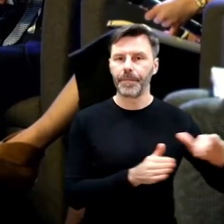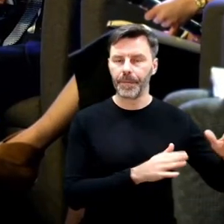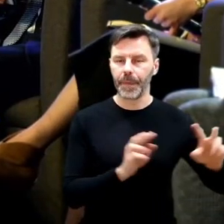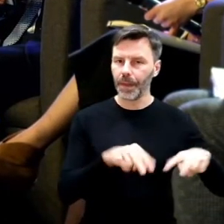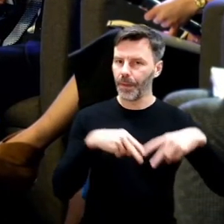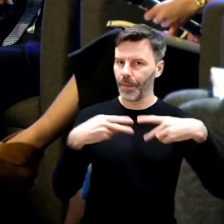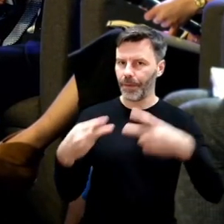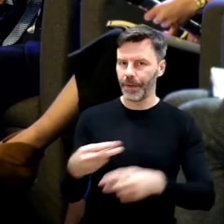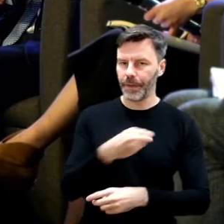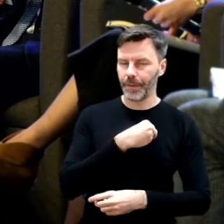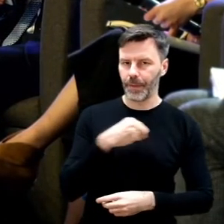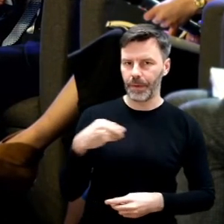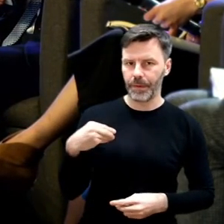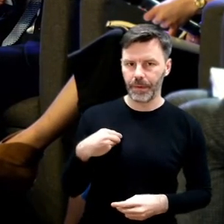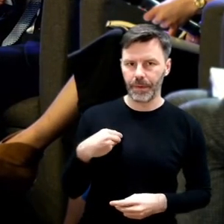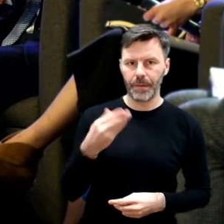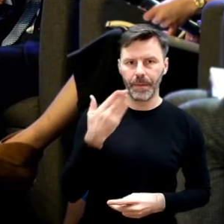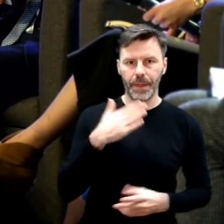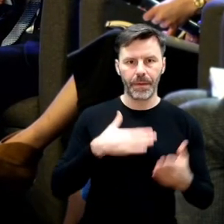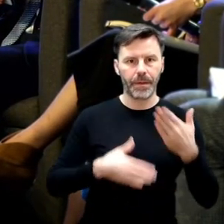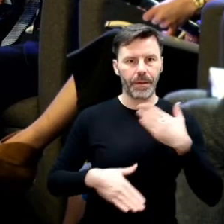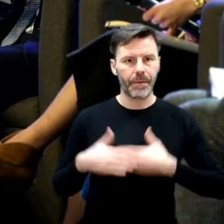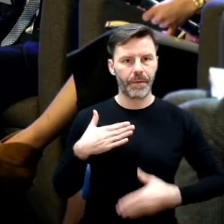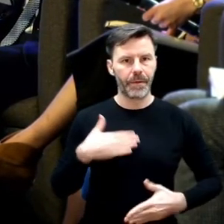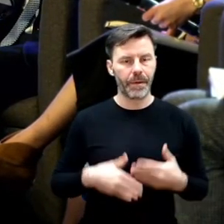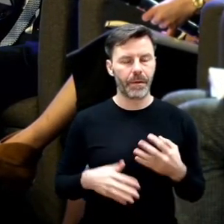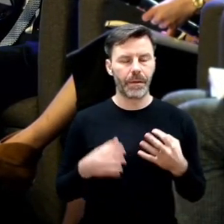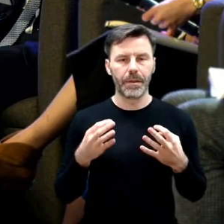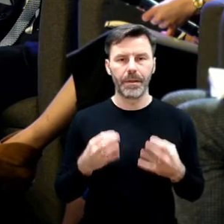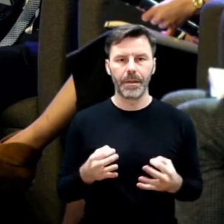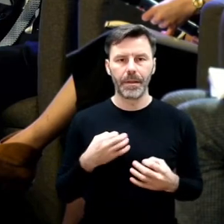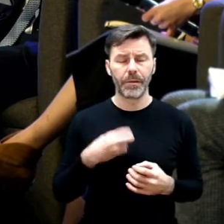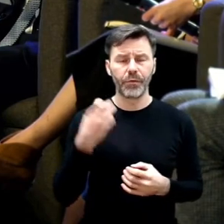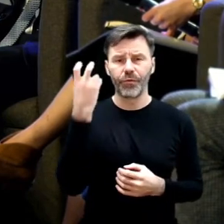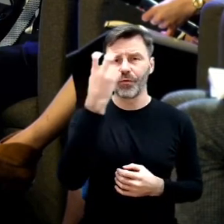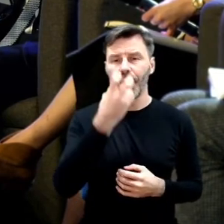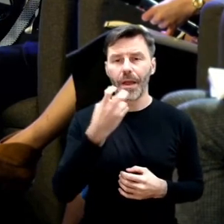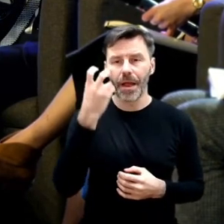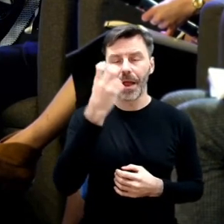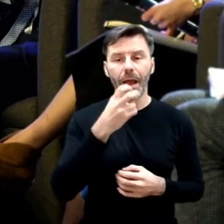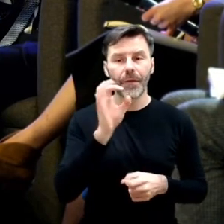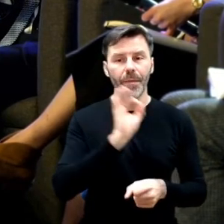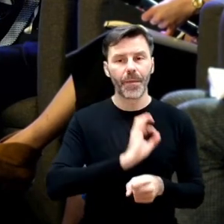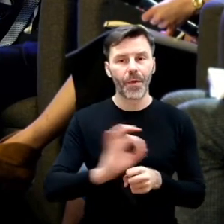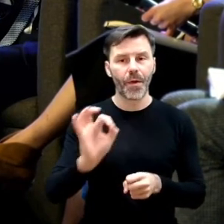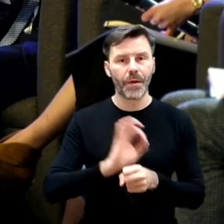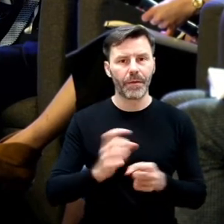realizować w tym momencie niezwykle interesujący projekt, który nie wiem czy już był pokazany w tle.